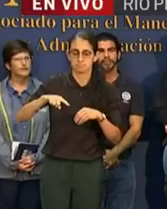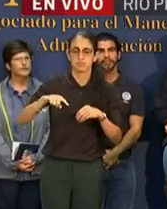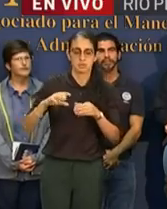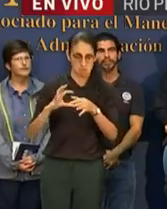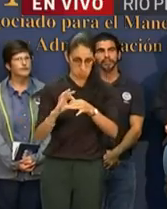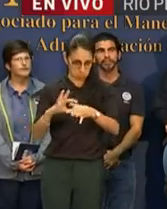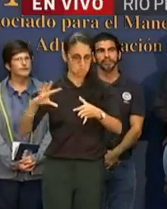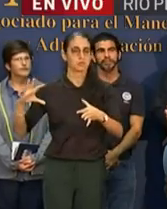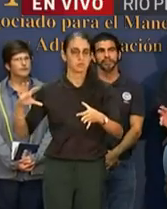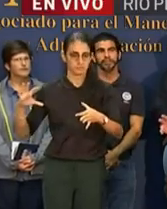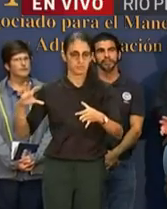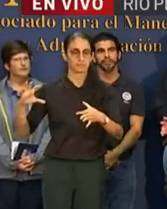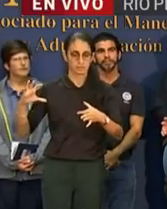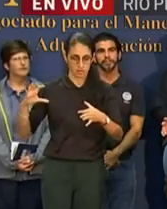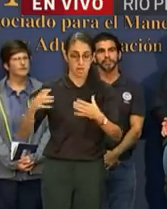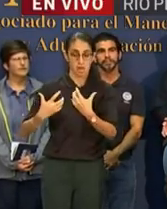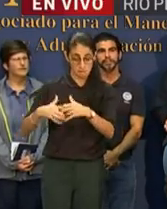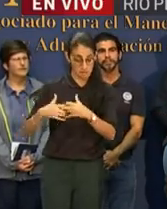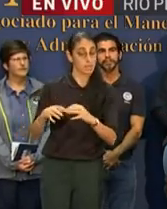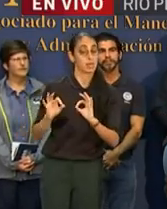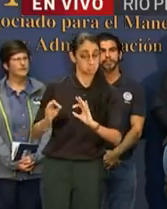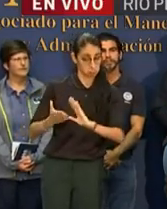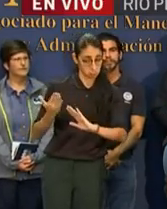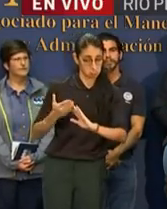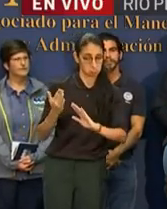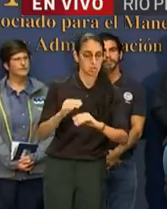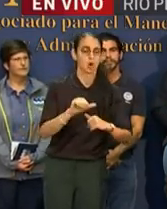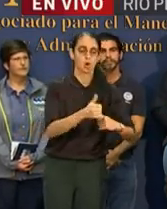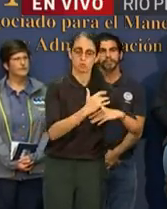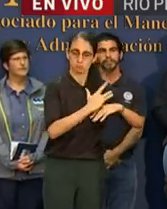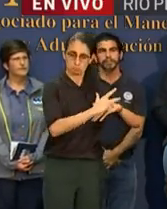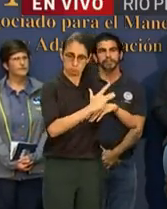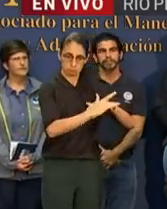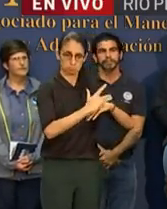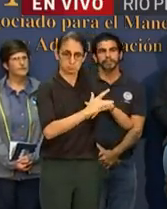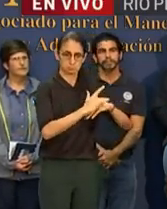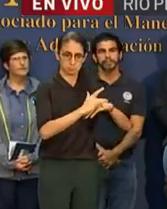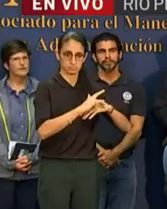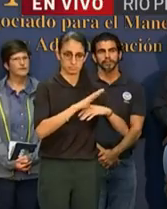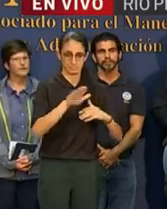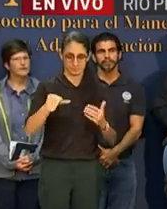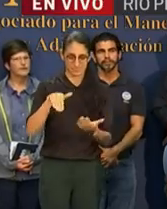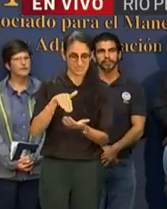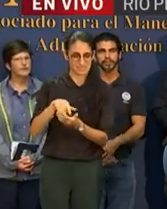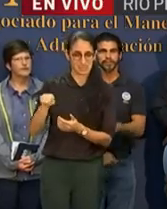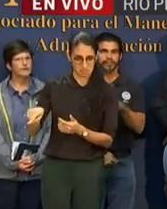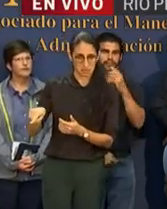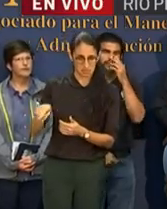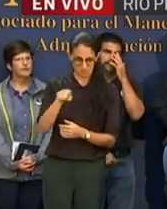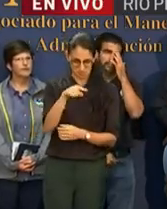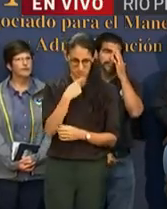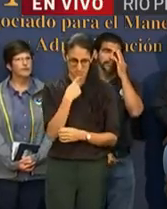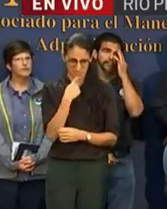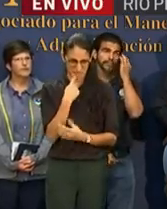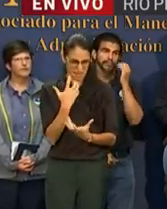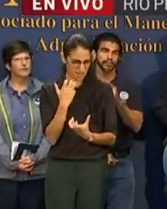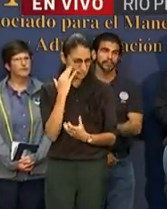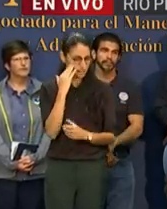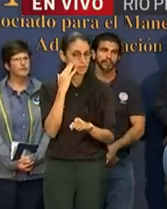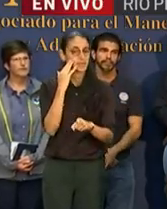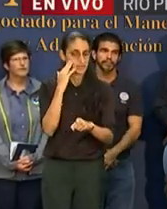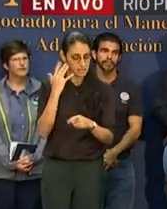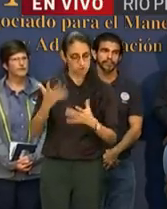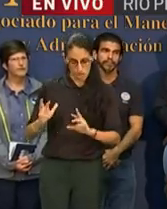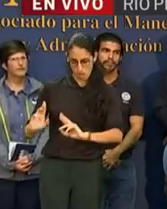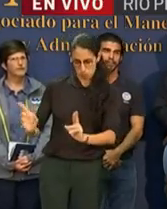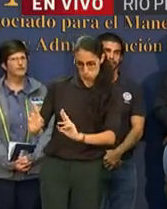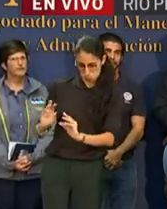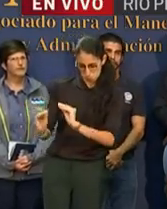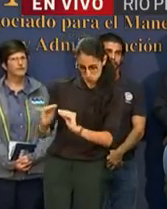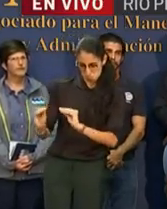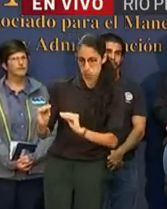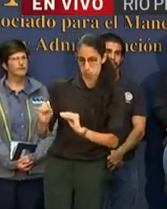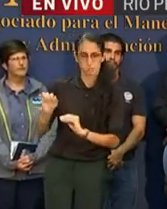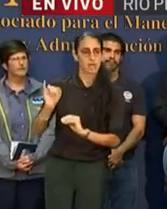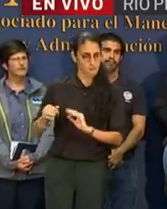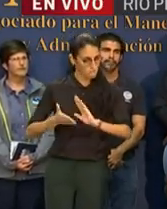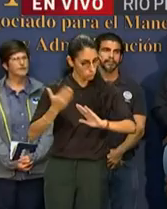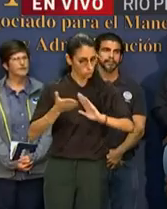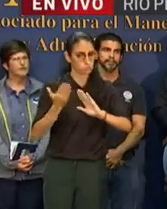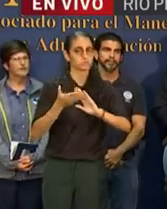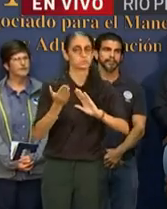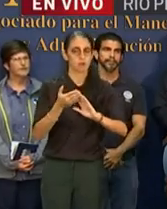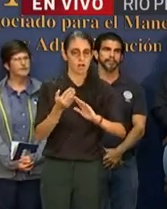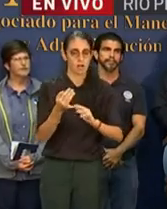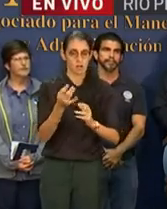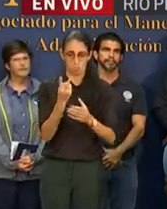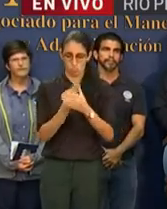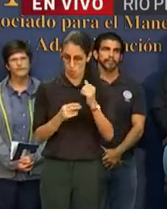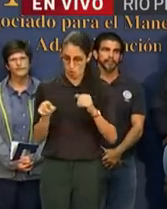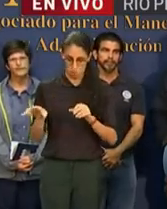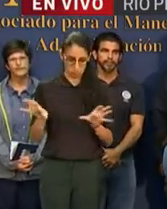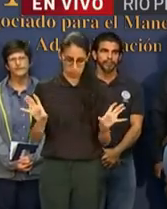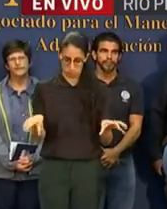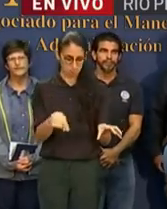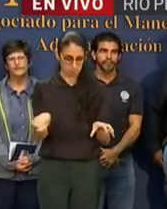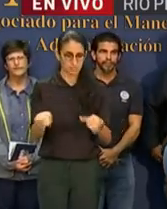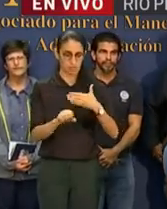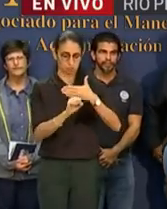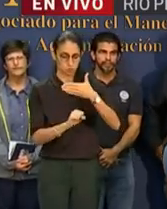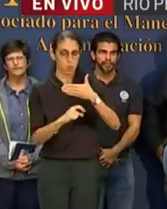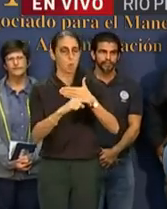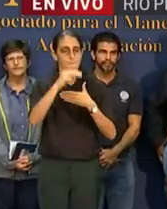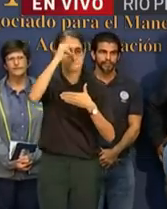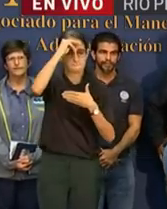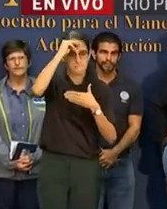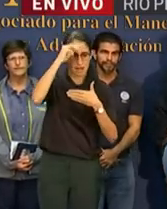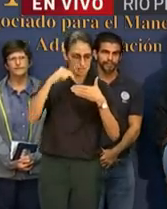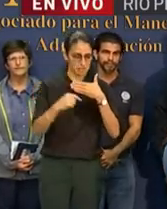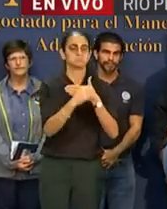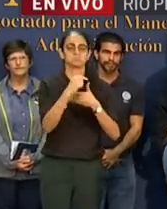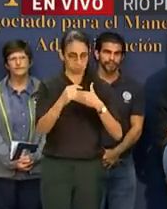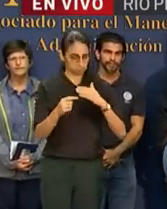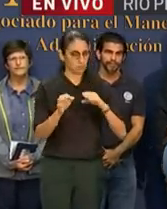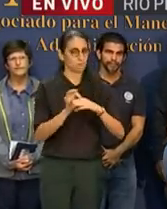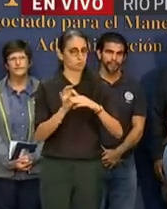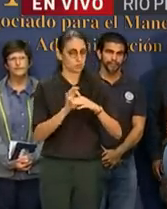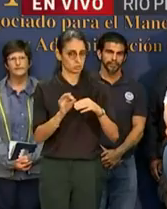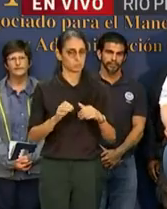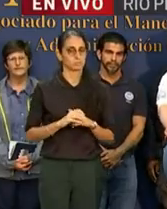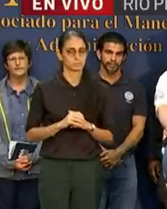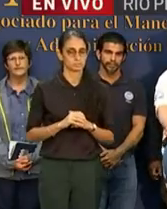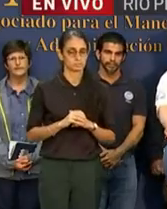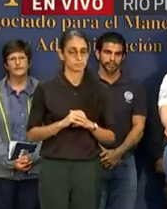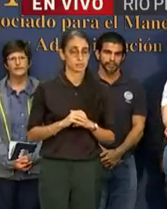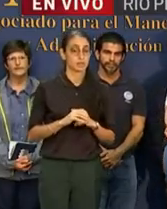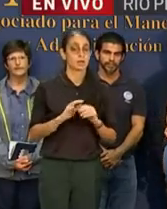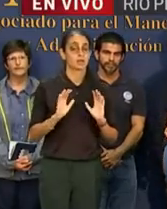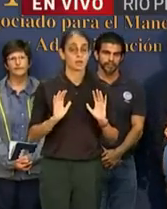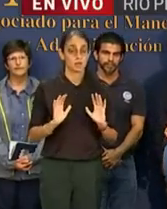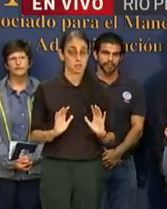ASUNTO DE LA DEMANDA DE ENERGÍA